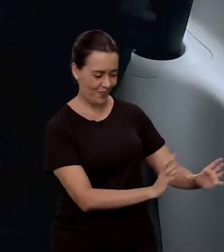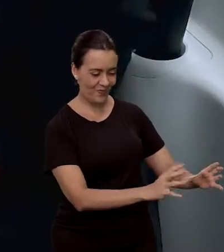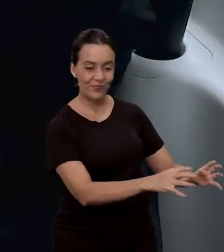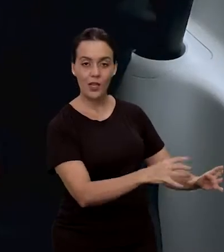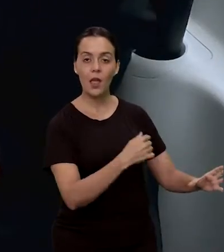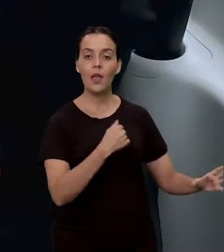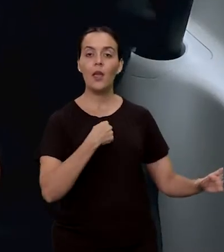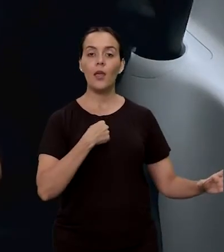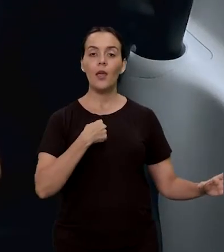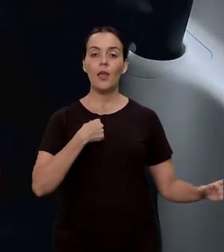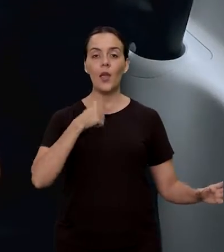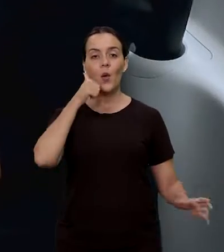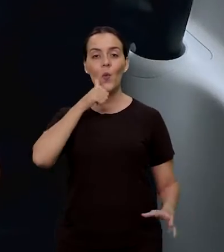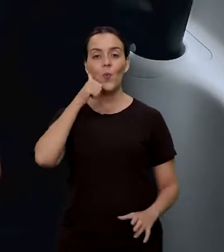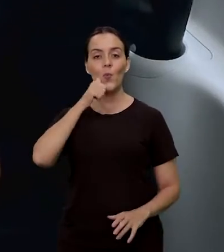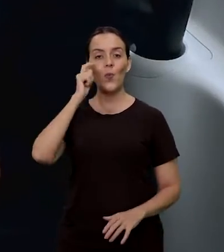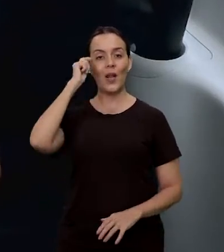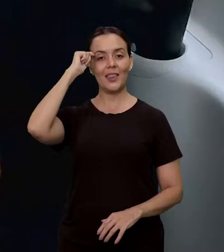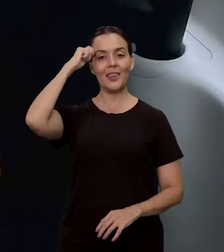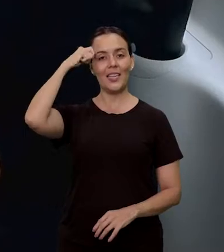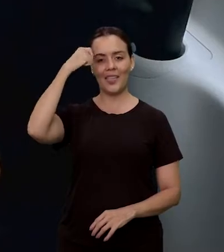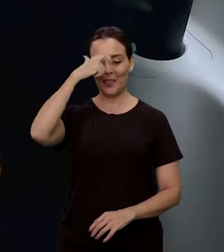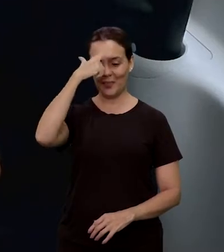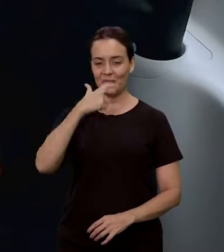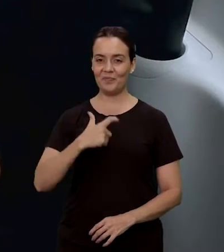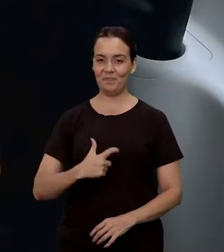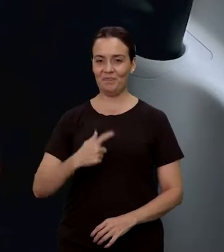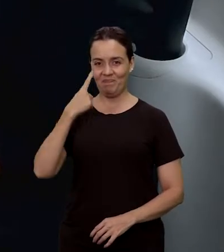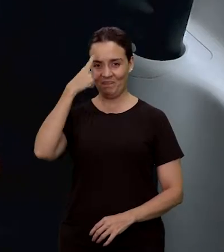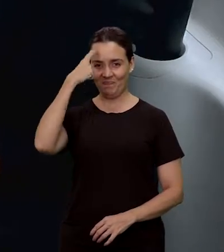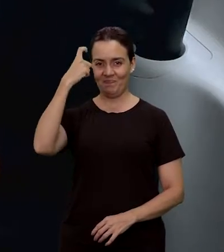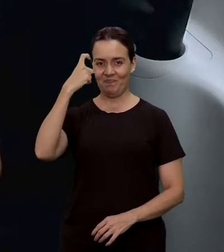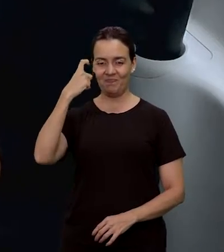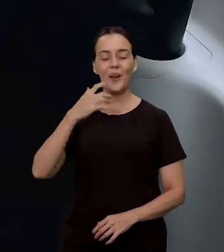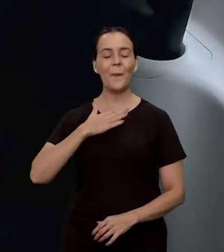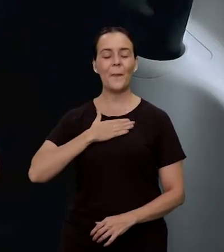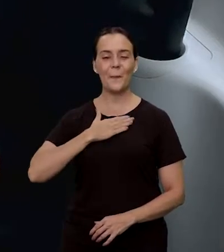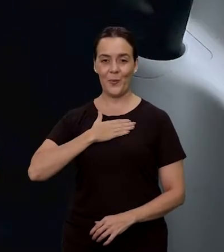nas condições que o Brasil, historicamente, a gente sabe. Então, assim, cara, os méritos são esses.